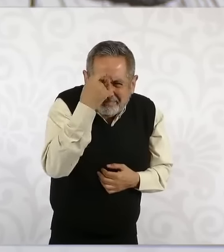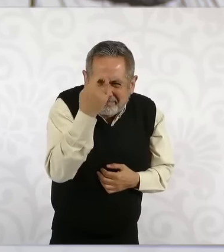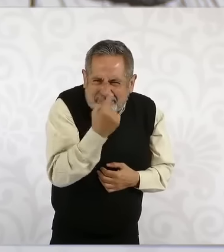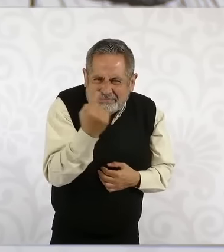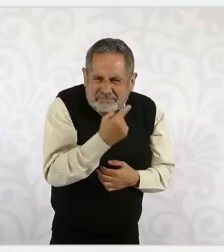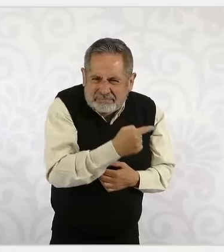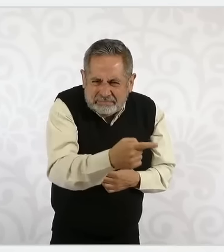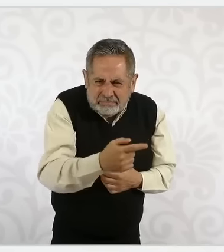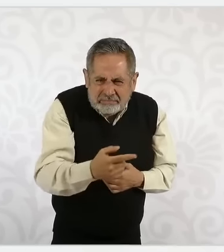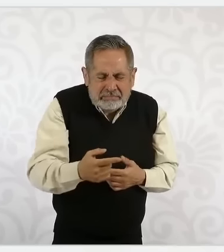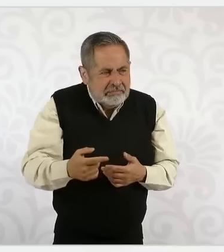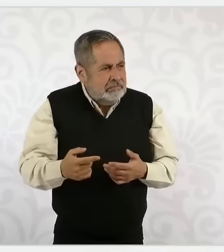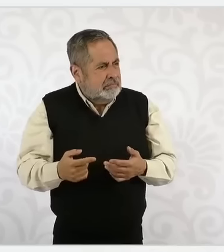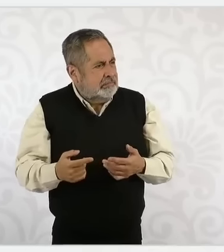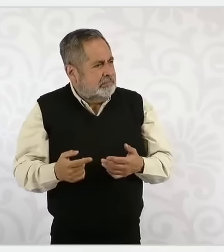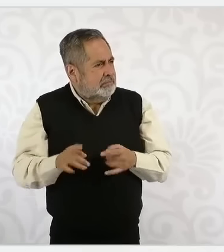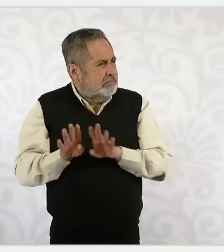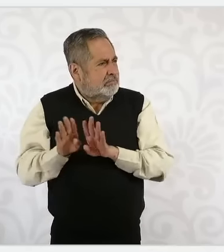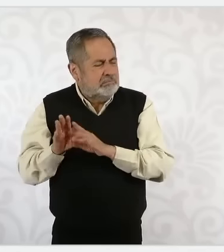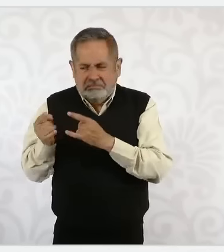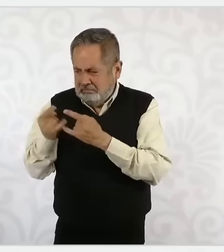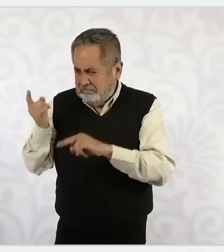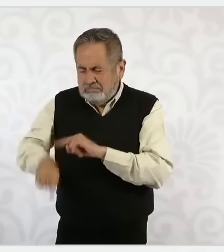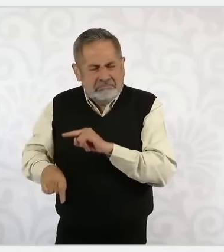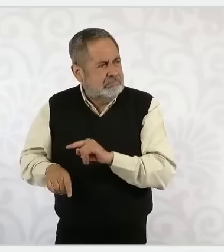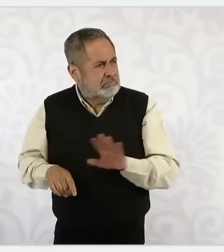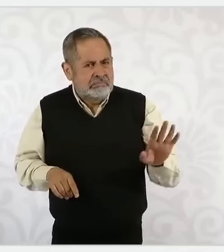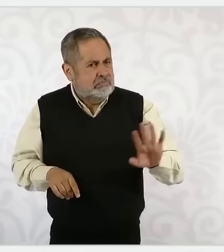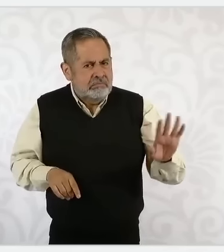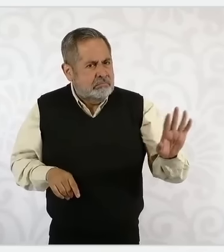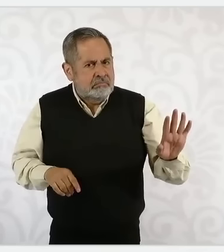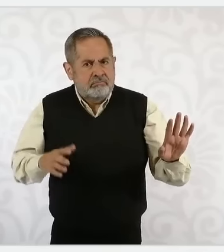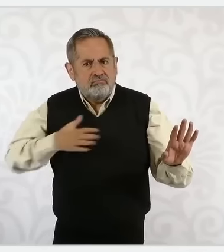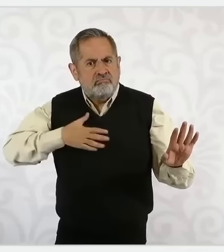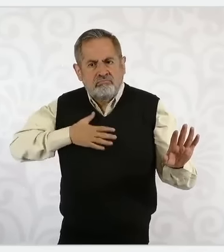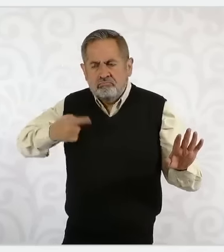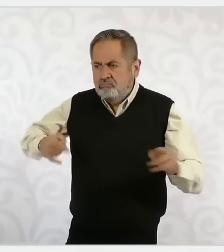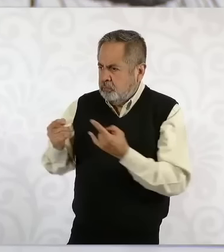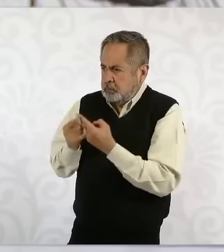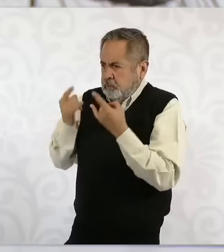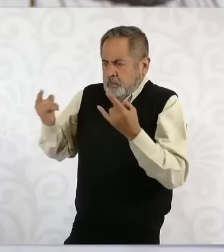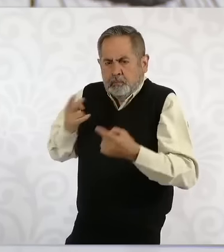Entonces, cuando nosotros reivindicamos nuestra historia con el humanismo mexicano,